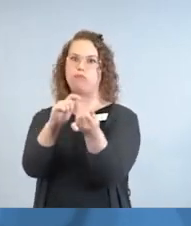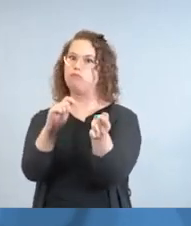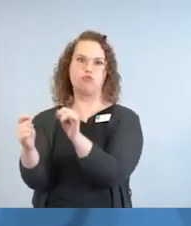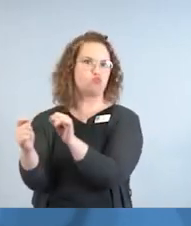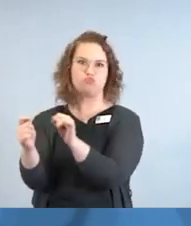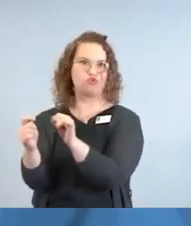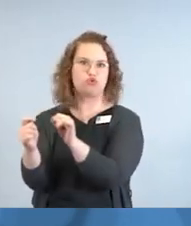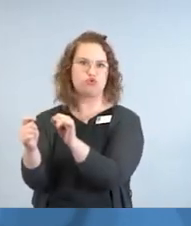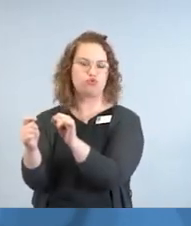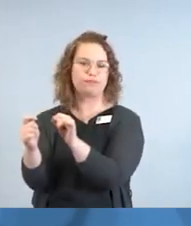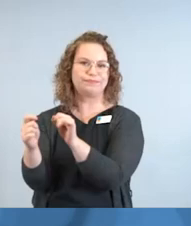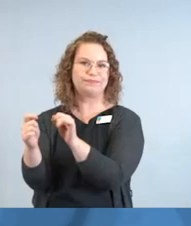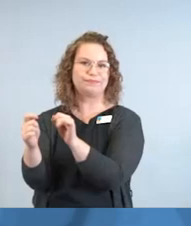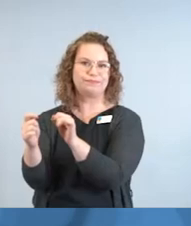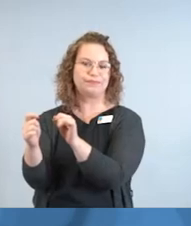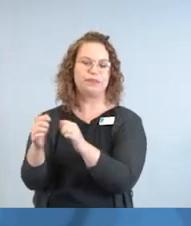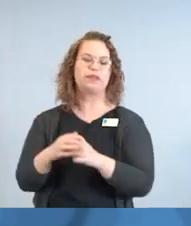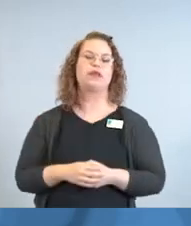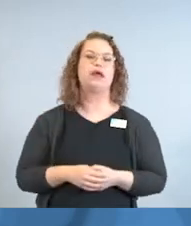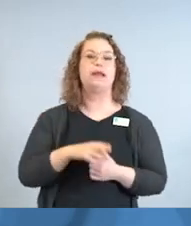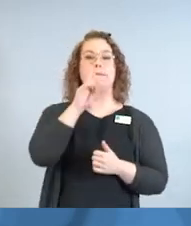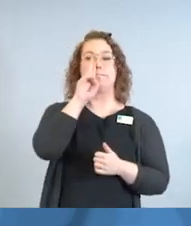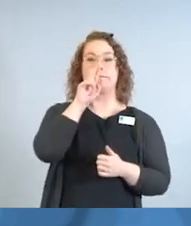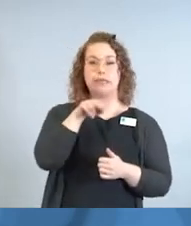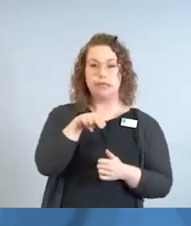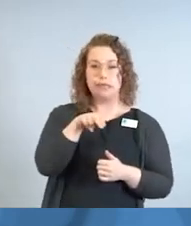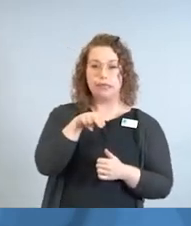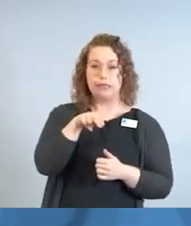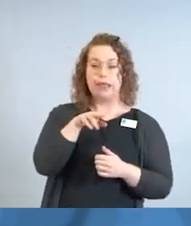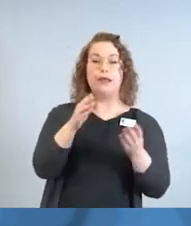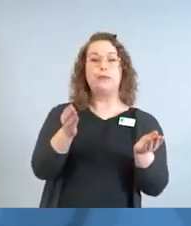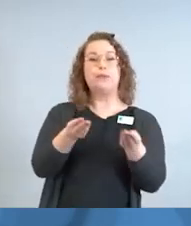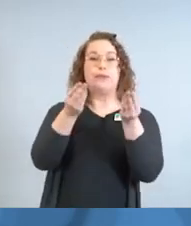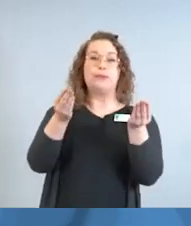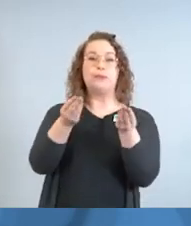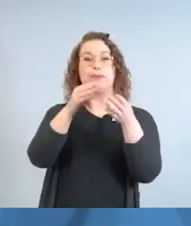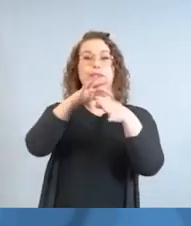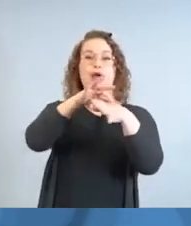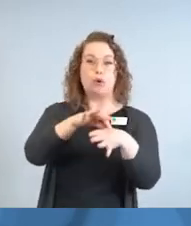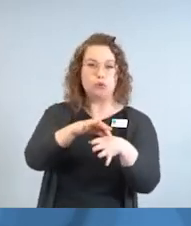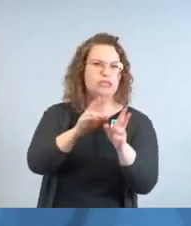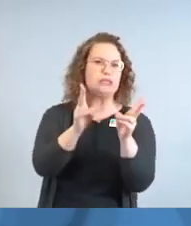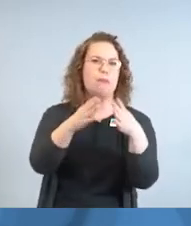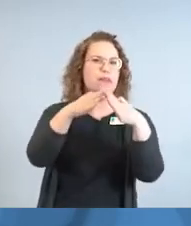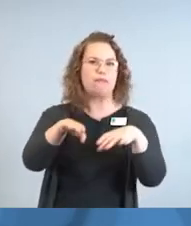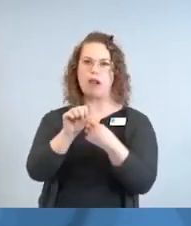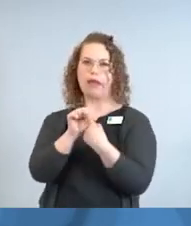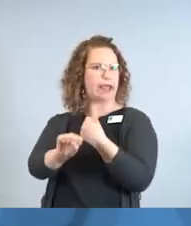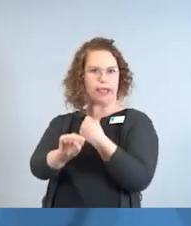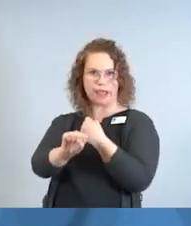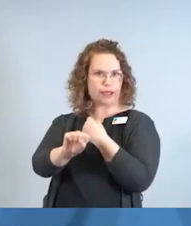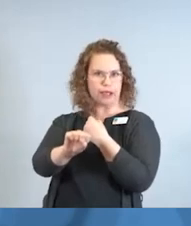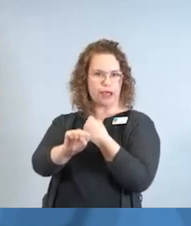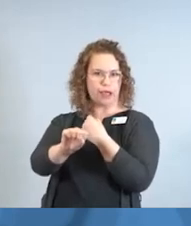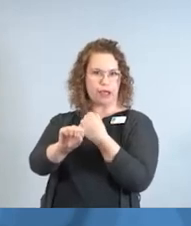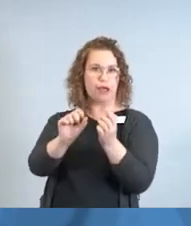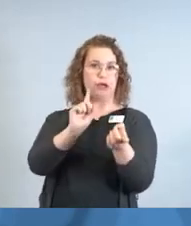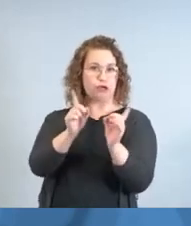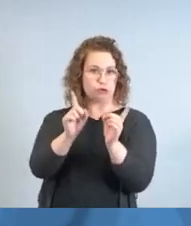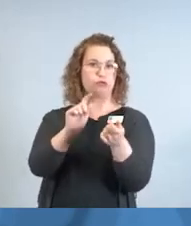Tästä voisi vetää sen johtopäätöksen, että vaikka lievät taudit ehkä eivät niin hyvin estyisikään muuntoviruksen aiheuttamana,